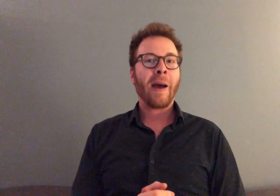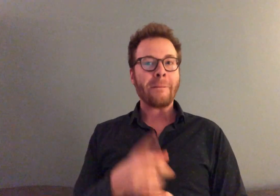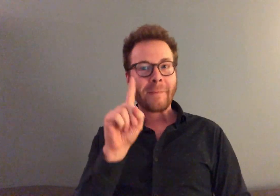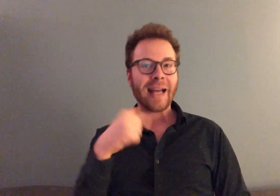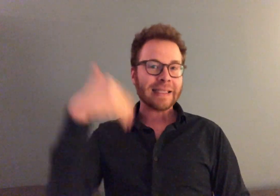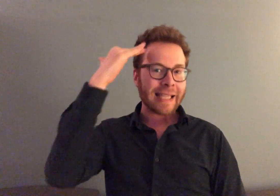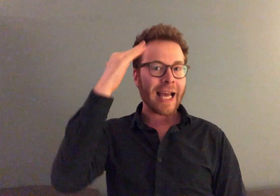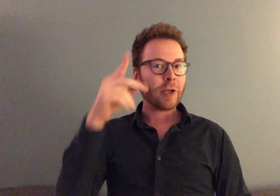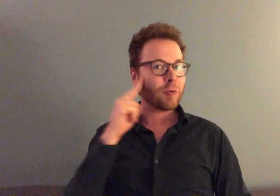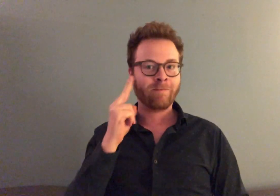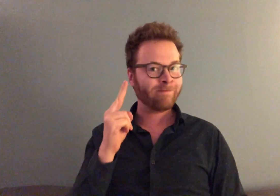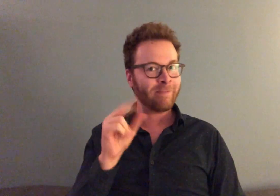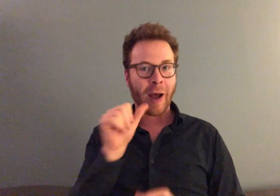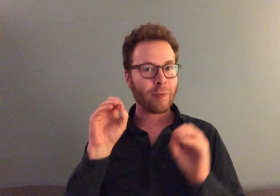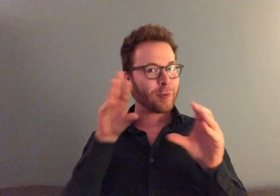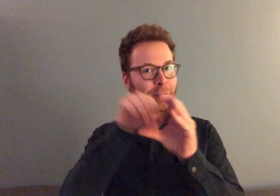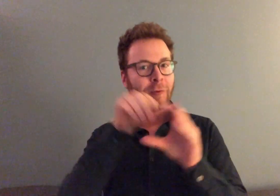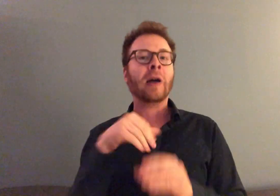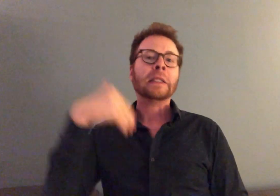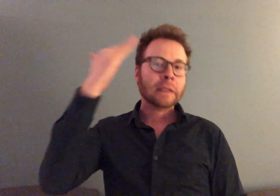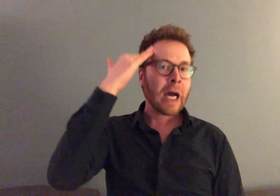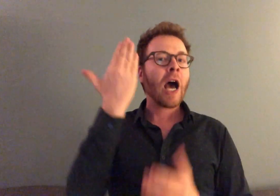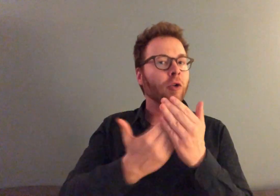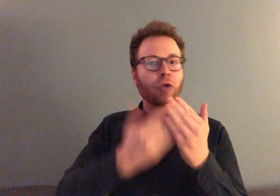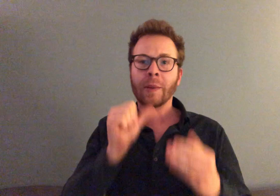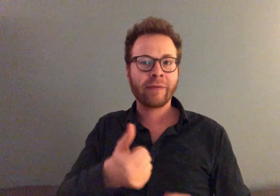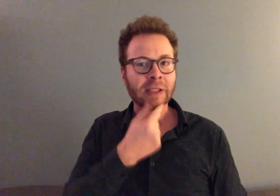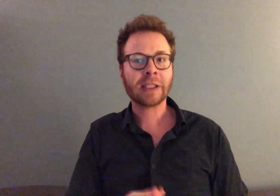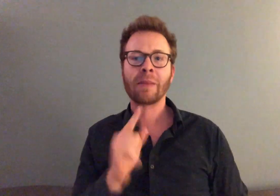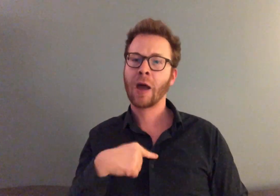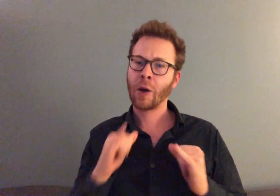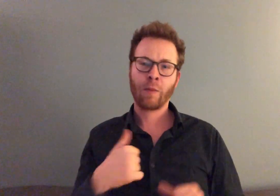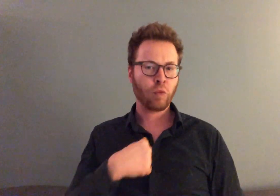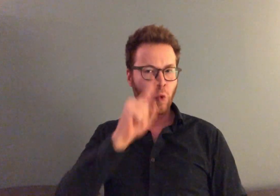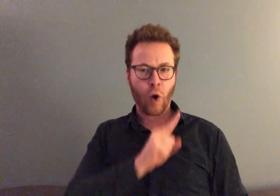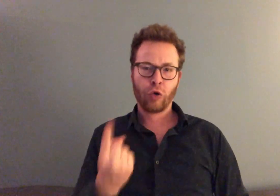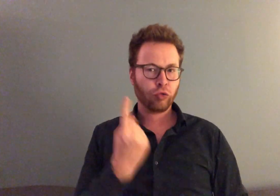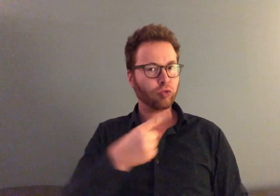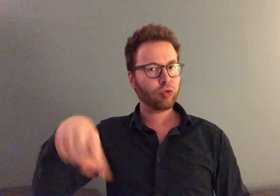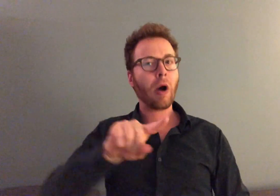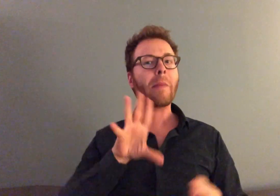Je sais qu’il n’y a pas beaucoup de sourds qui intègrent le Kap Signes. Je sais aussi que les études ne sont pas faciles, mais je suis sûr que si vous vous lancez dans ce projet,